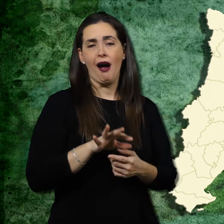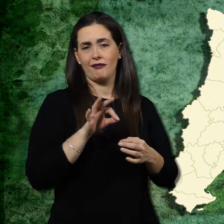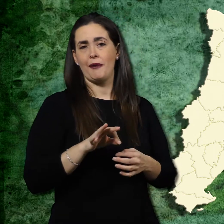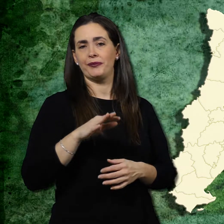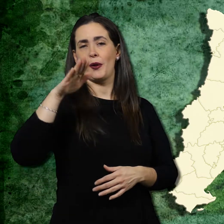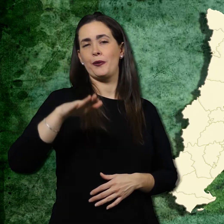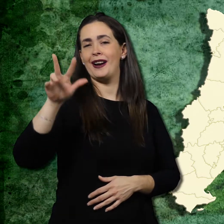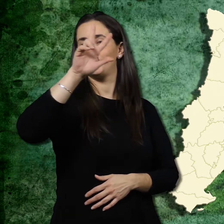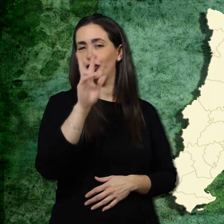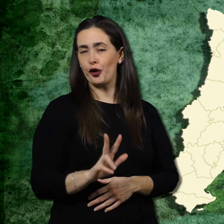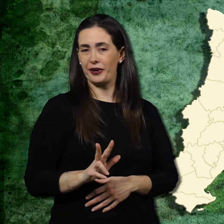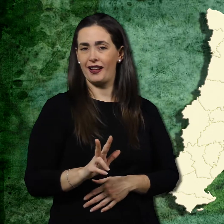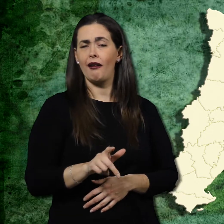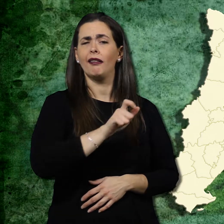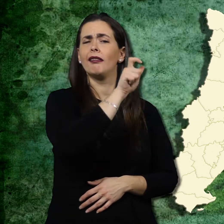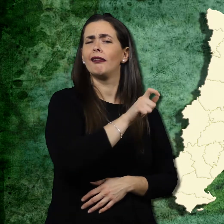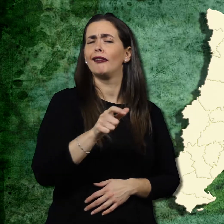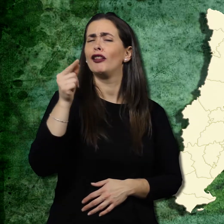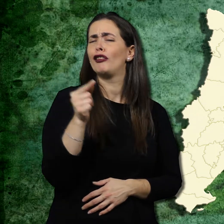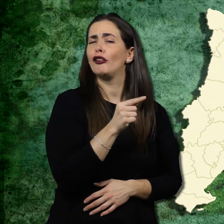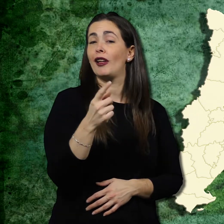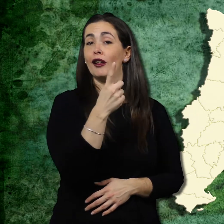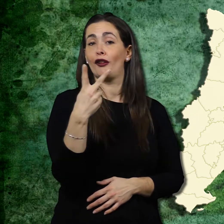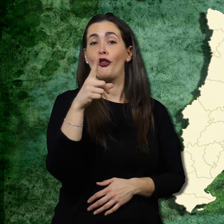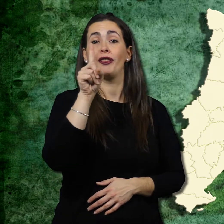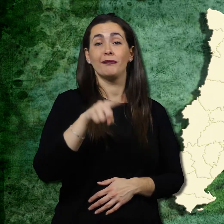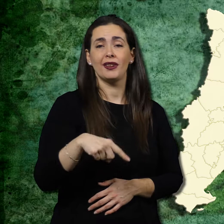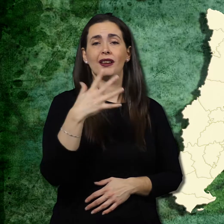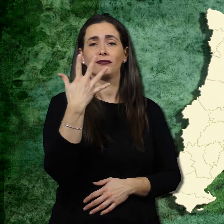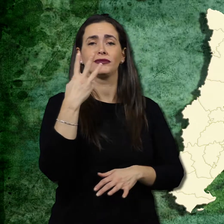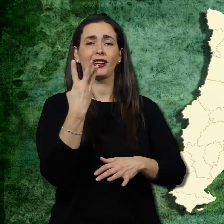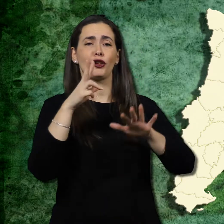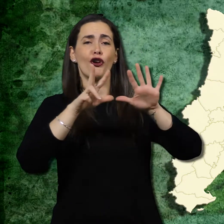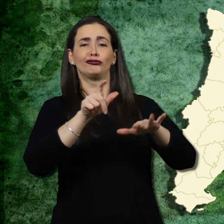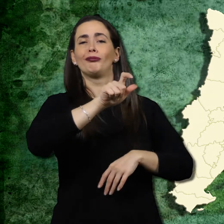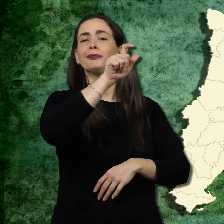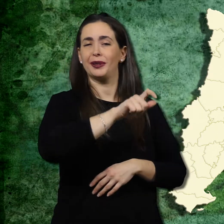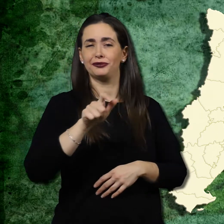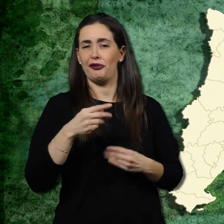Comarca: Baix Llobregat. Població: 12.538 habitants.